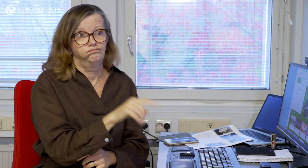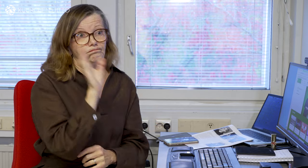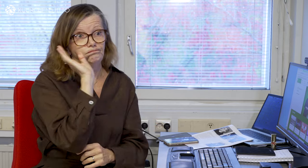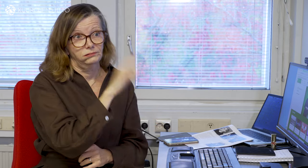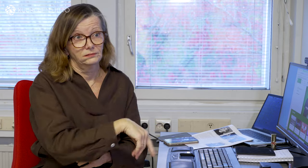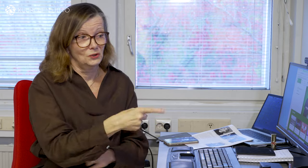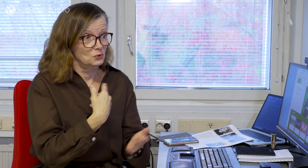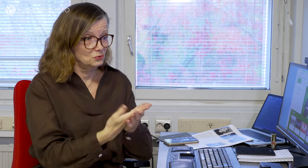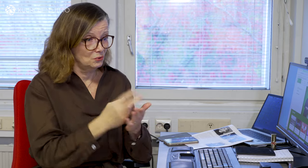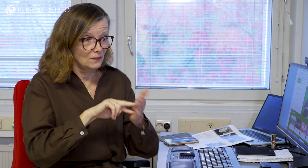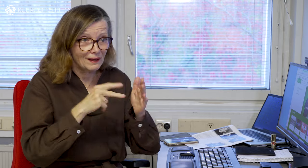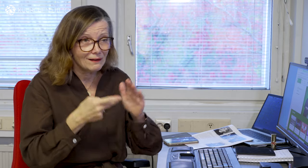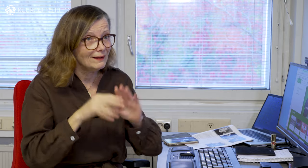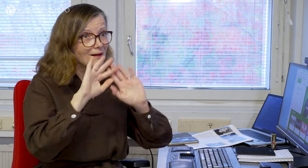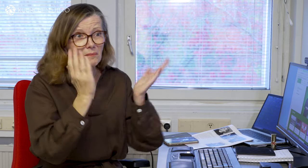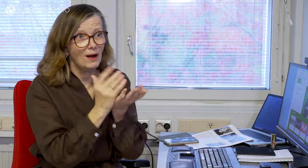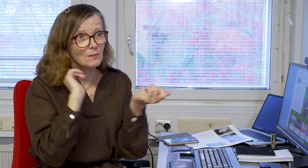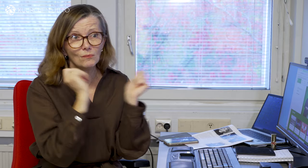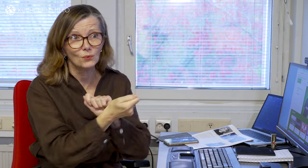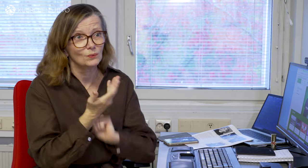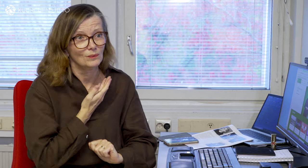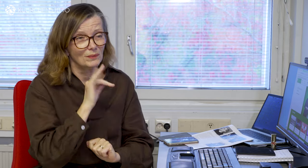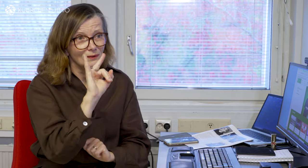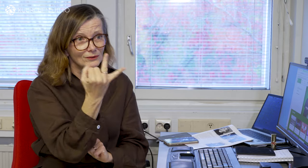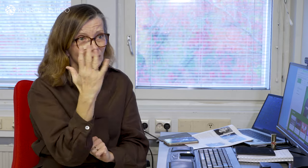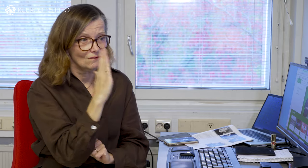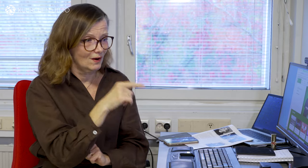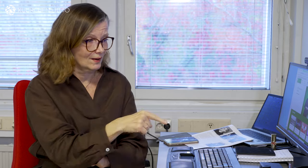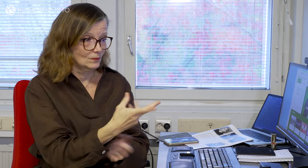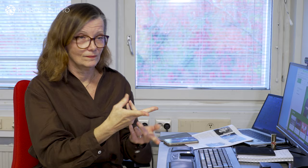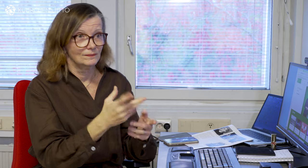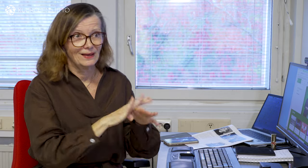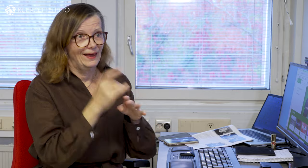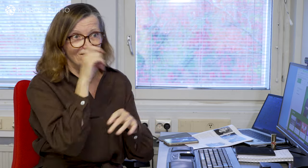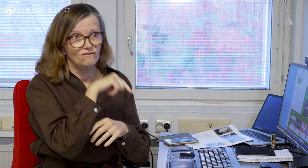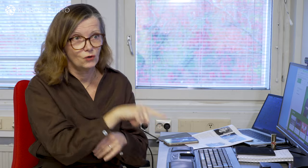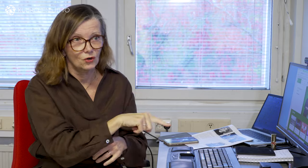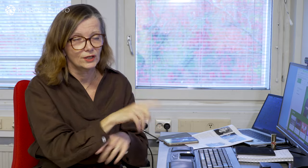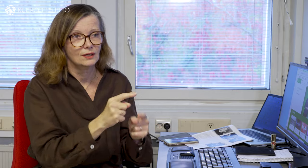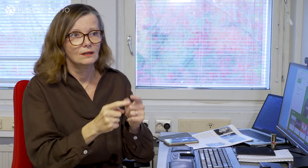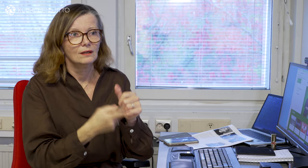Vanhentunutta suunnitelmaa ei enää pystynyt käyttämään hyödyksi.